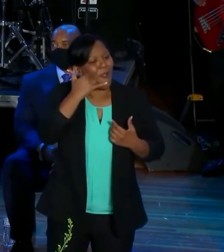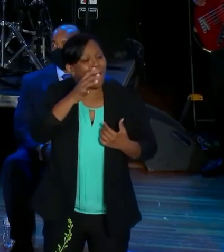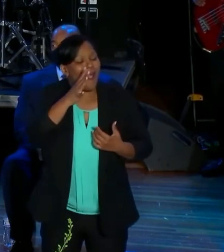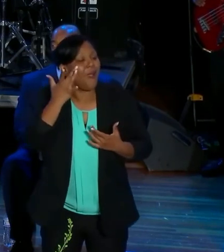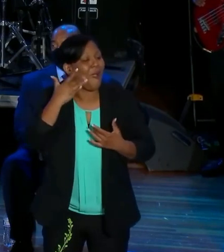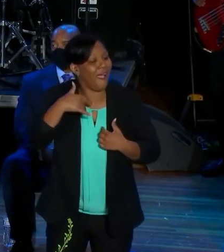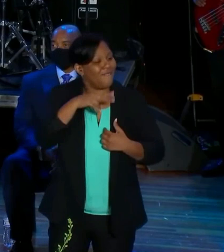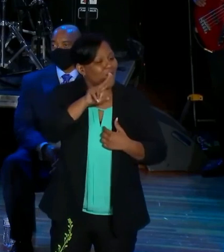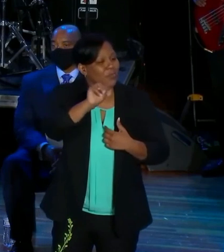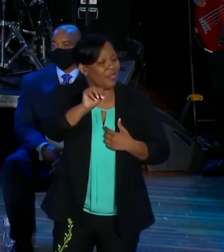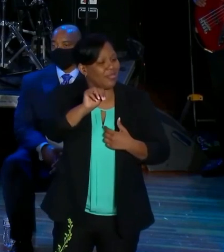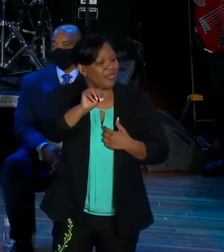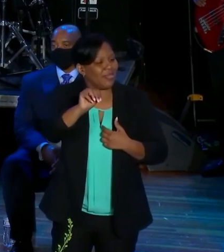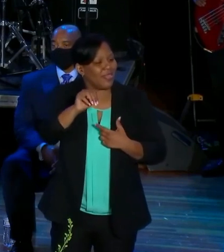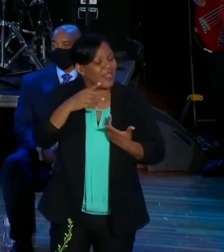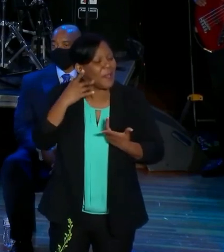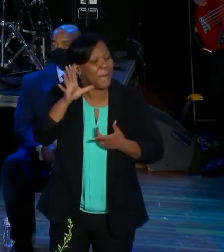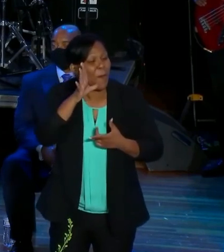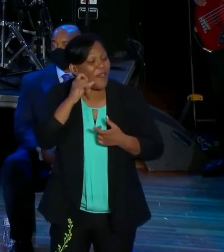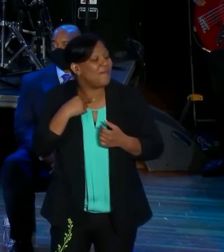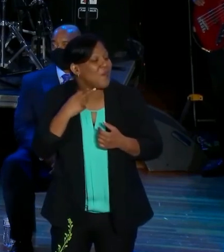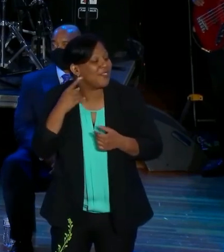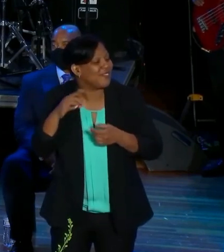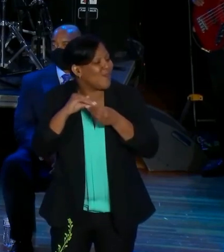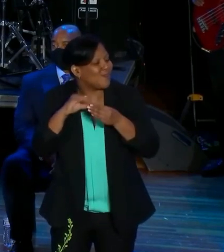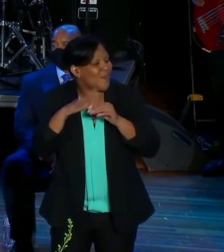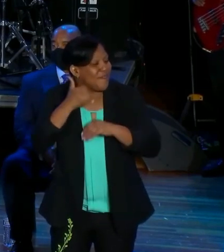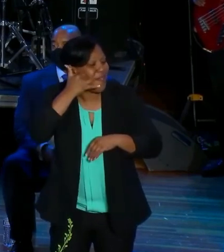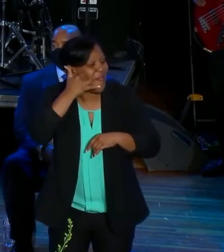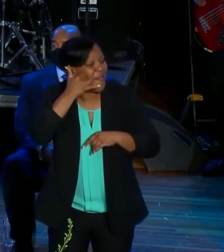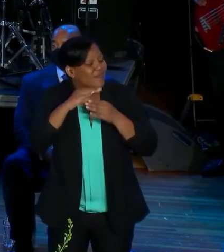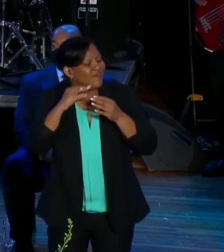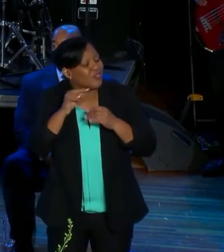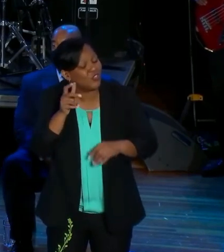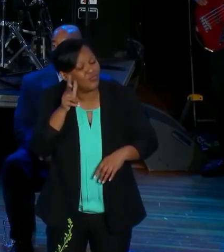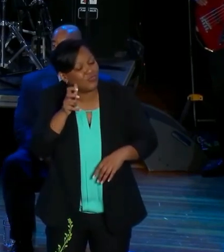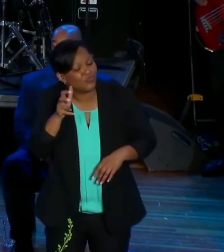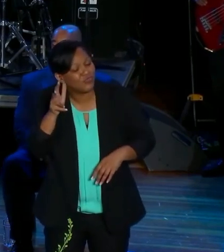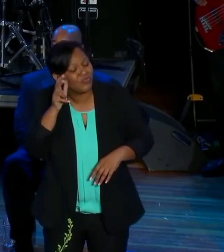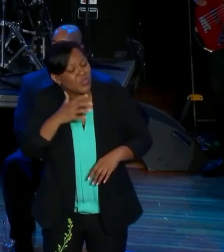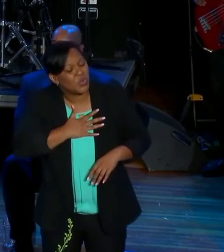Men när jag talade med Quincy i går kväll , med ett av hans fem barn, då sa Quincy: